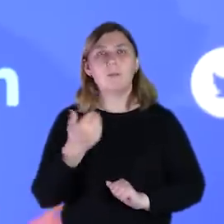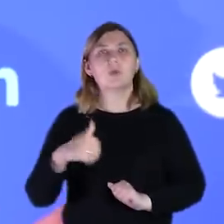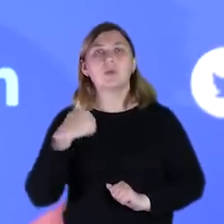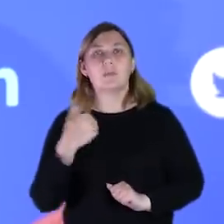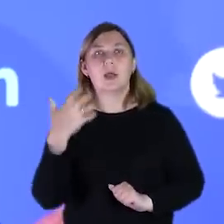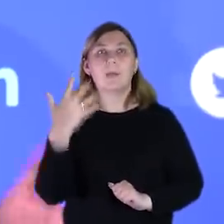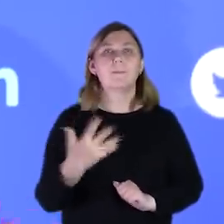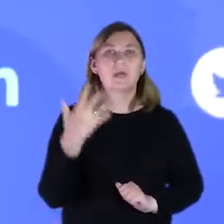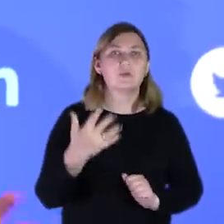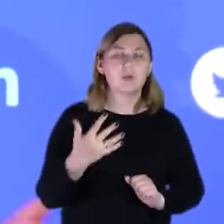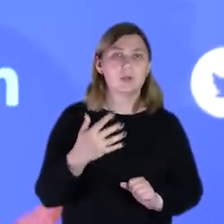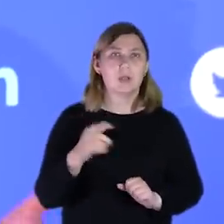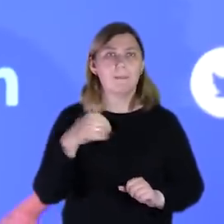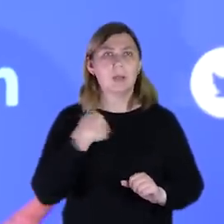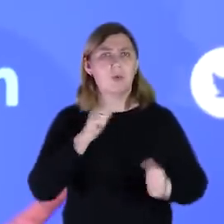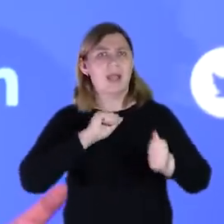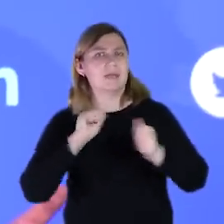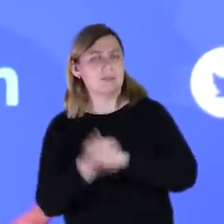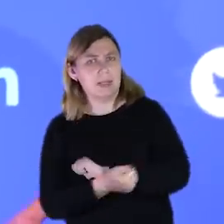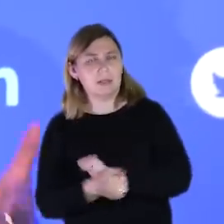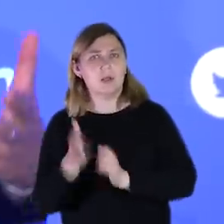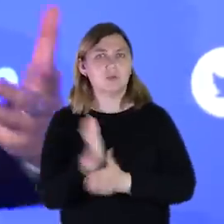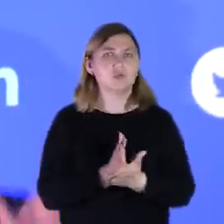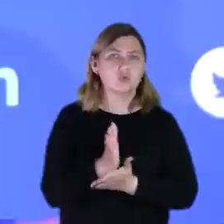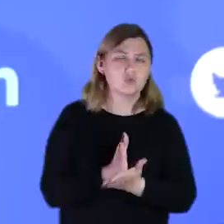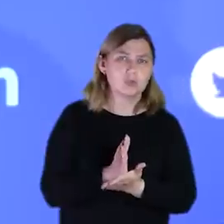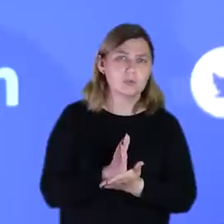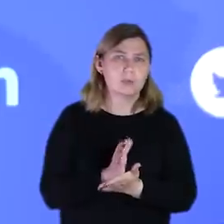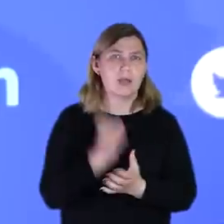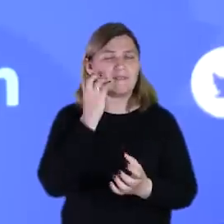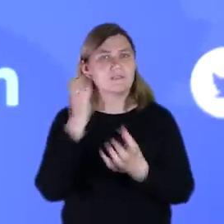pięciolatki, gdzie by nie było jakichś reform , - czy to służb wywiadowczych i